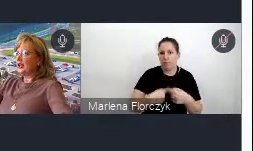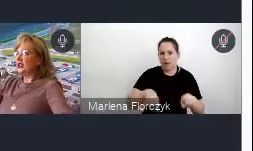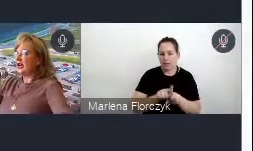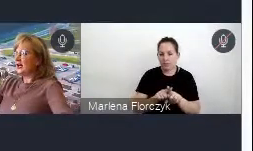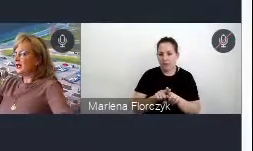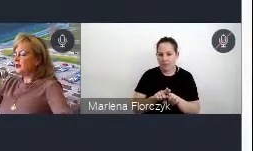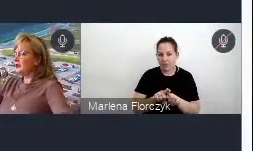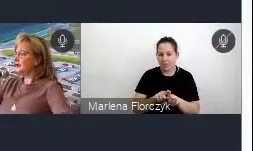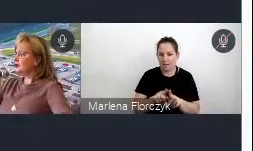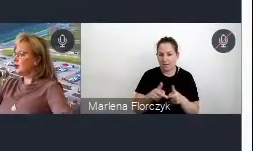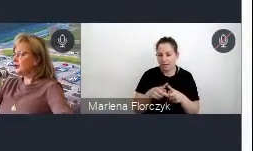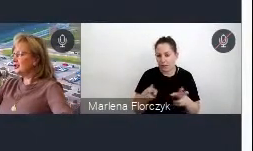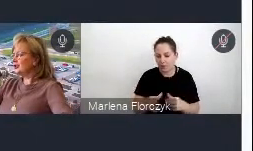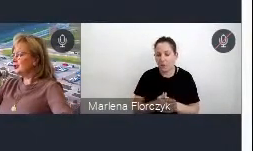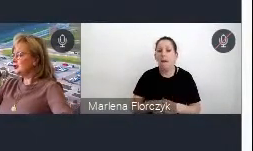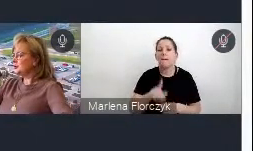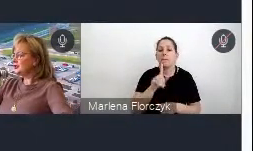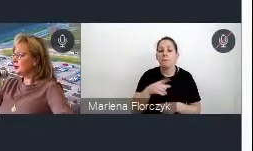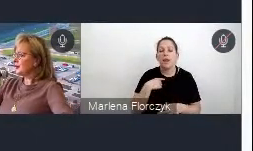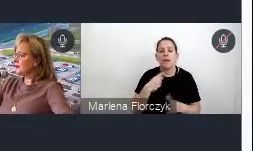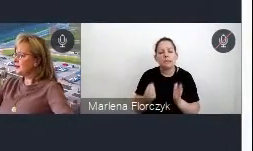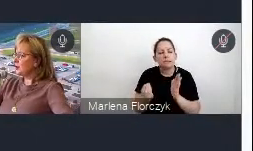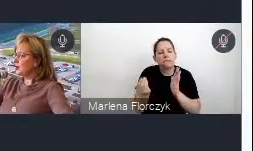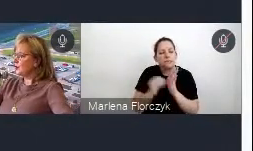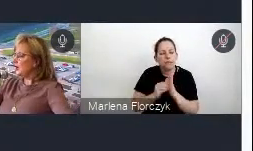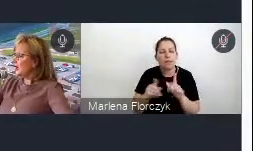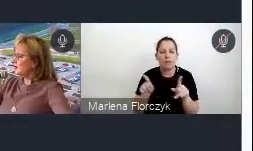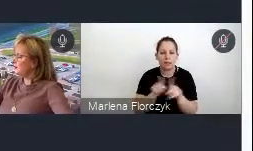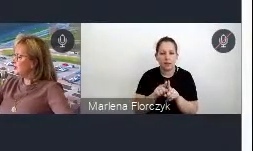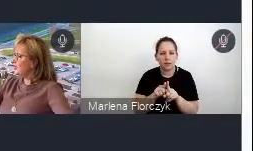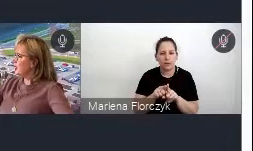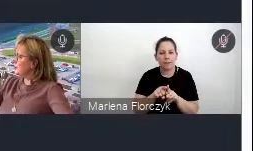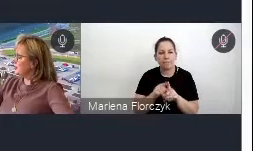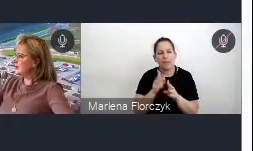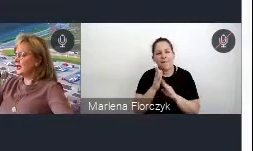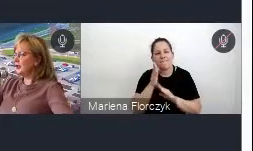ale dookreśliliśmy sobie pewną wizję i misję